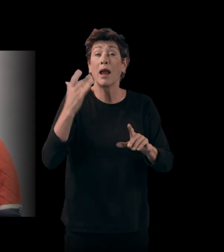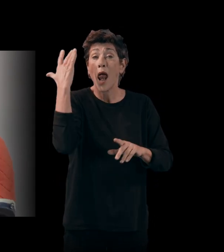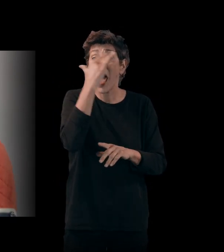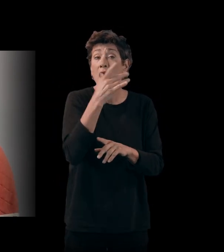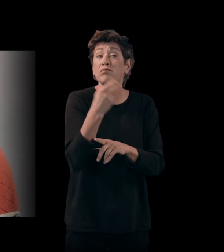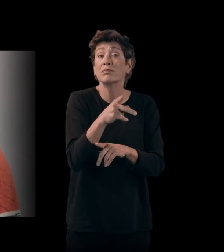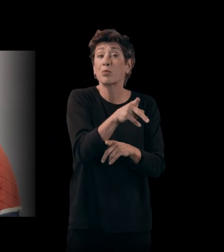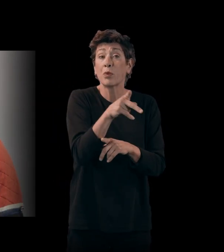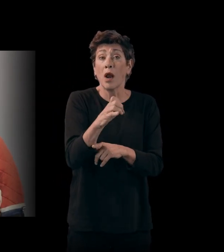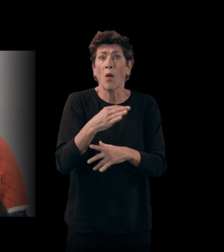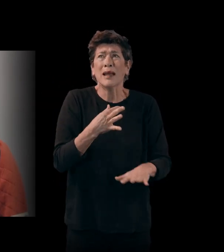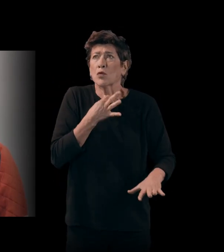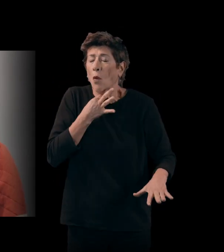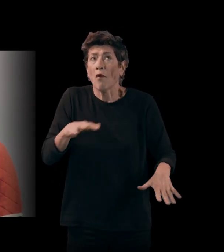étouffés, attaqués, agressés.